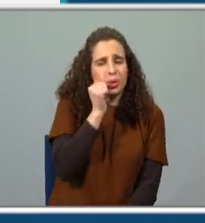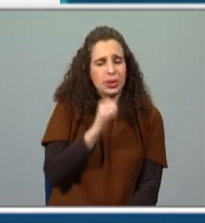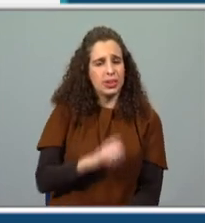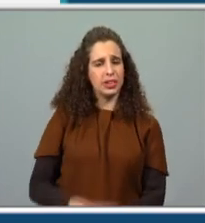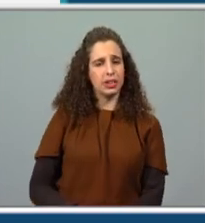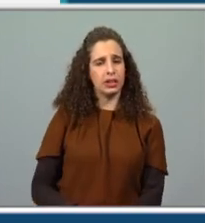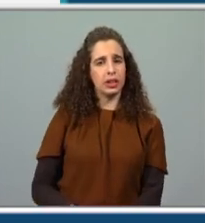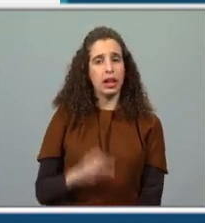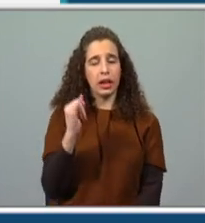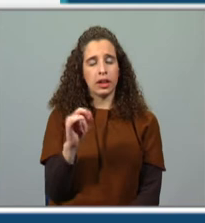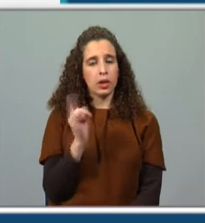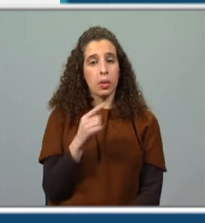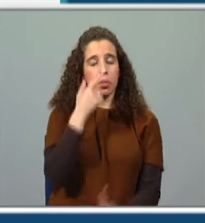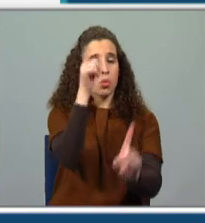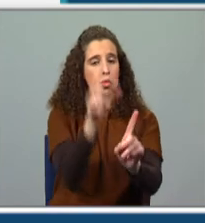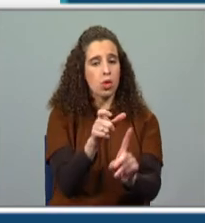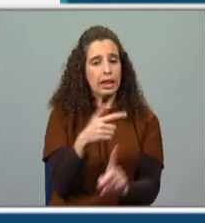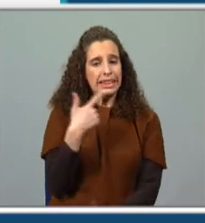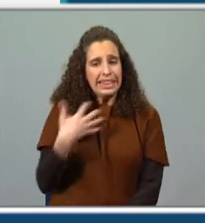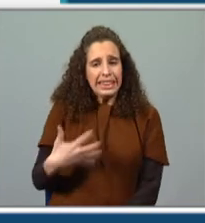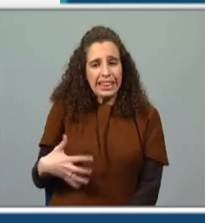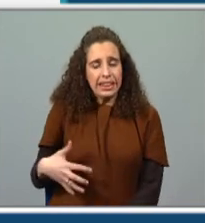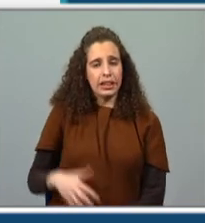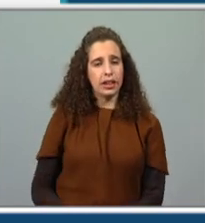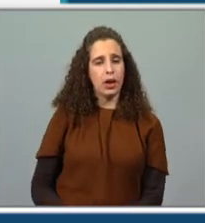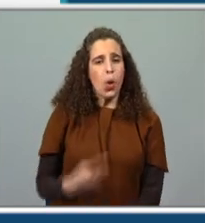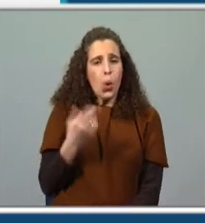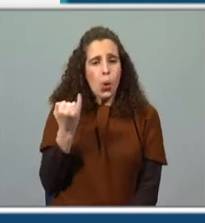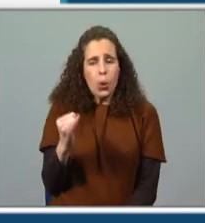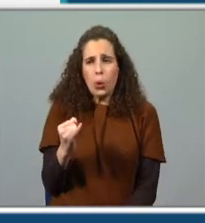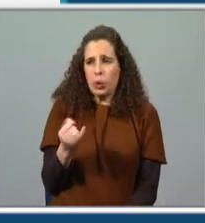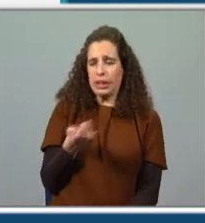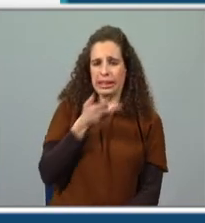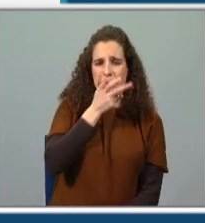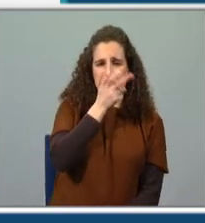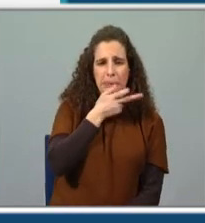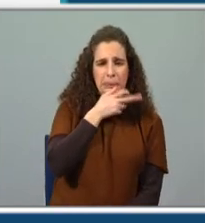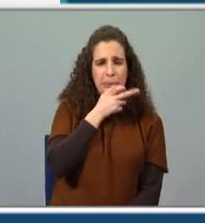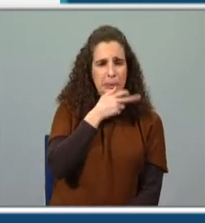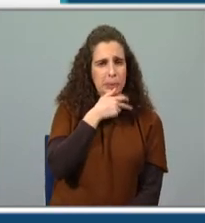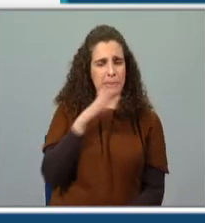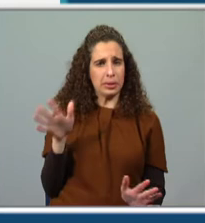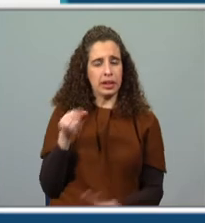dizer que é uma pessoa que acabou de se magoar Ui que horror aqui indico aqui 說你是一個剛剛離開的人傷害哇，我在這裡提名的太恐怖了